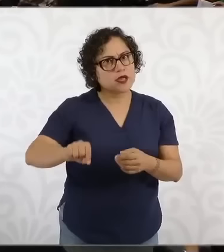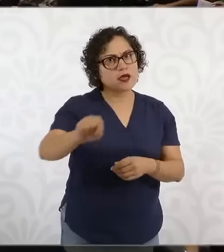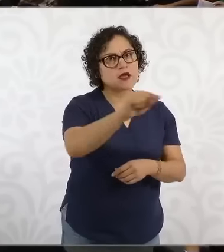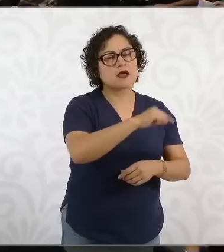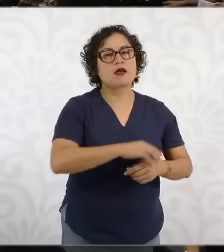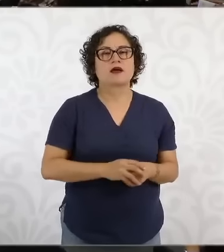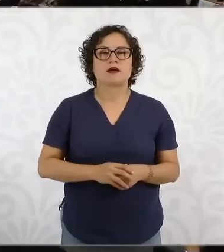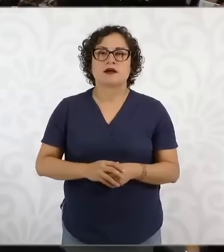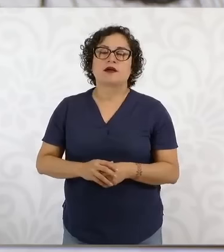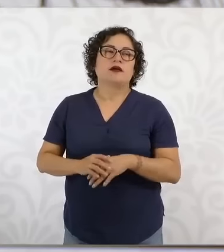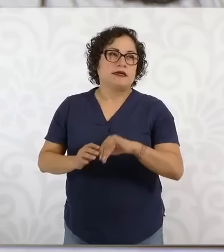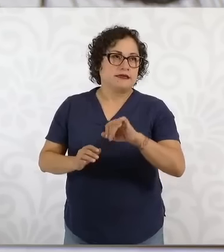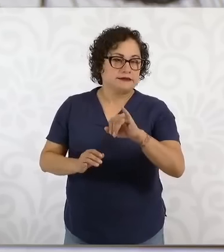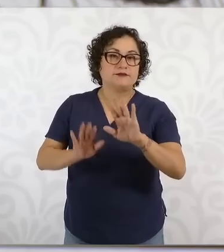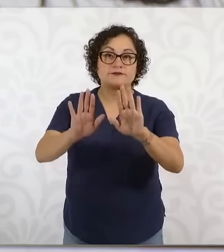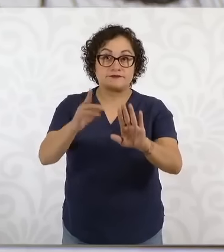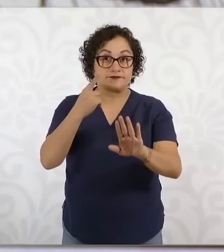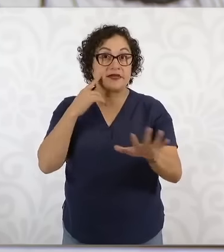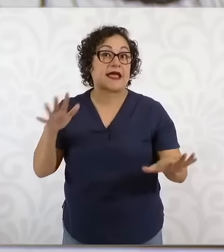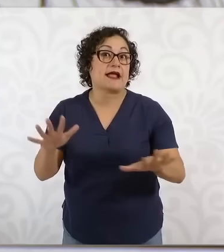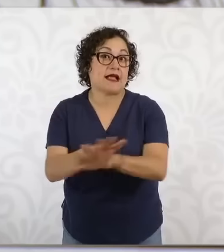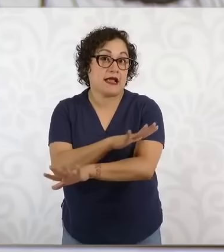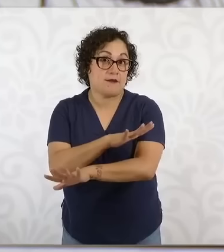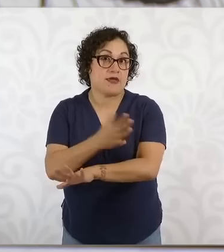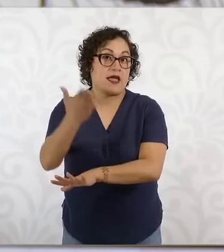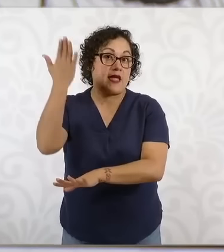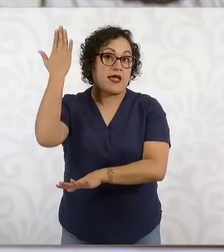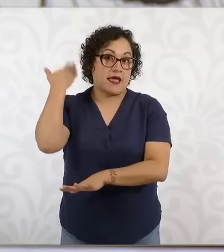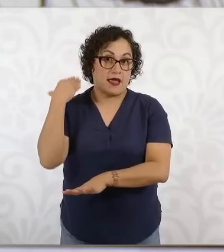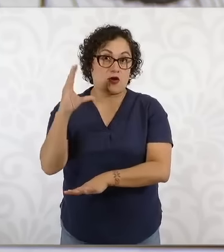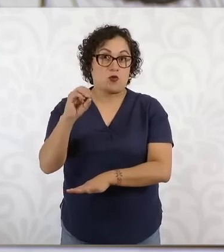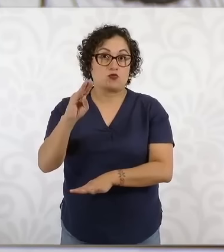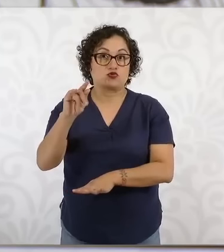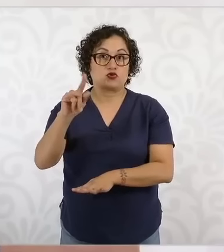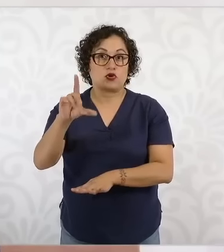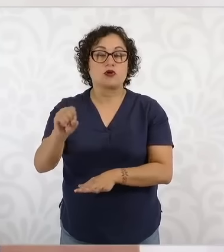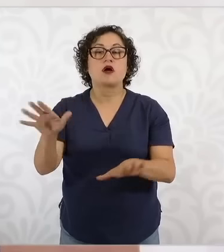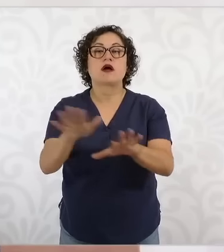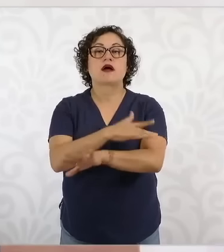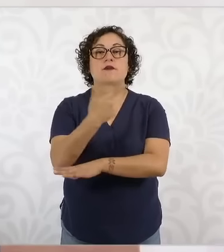ya no va a ser combustolio, es con gas. Es una de las cinco plantas de ciclo combinado que se